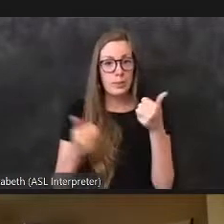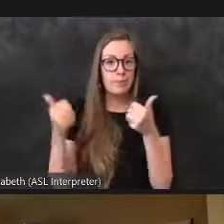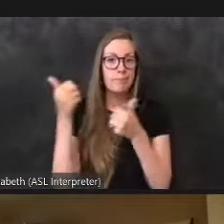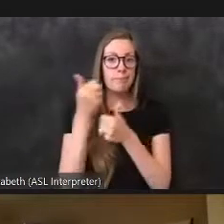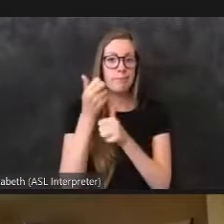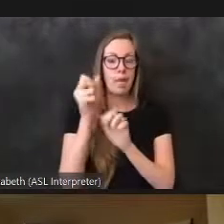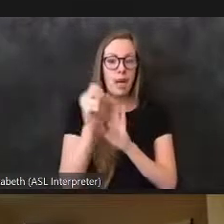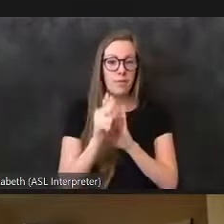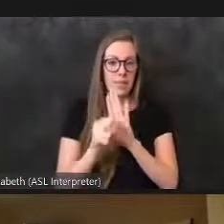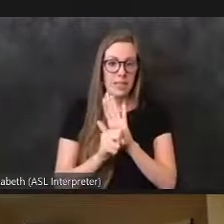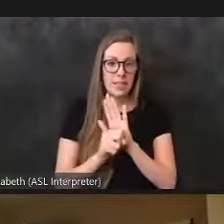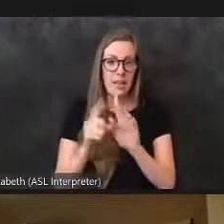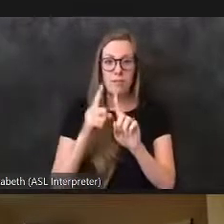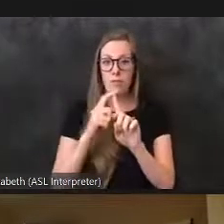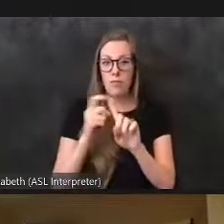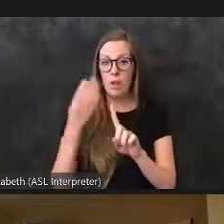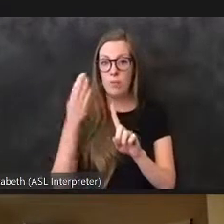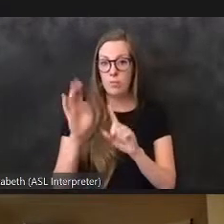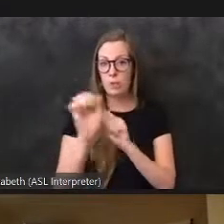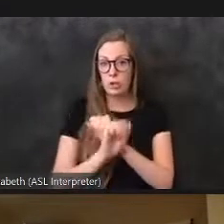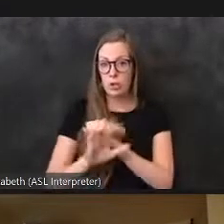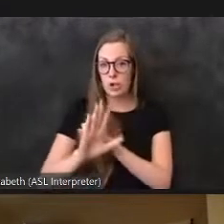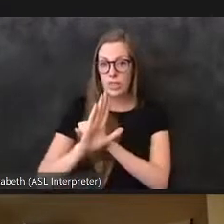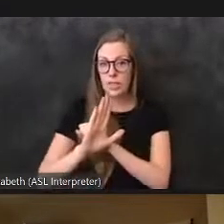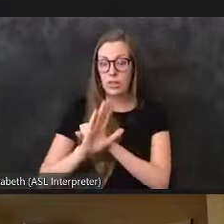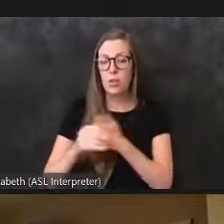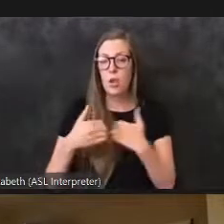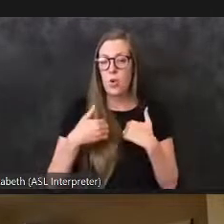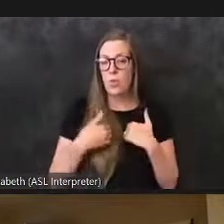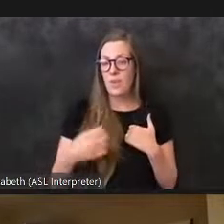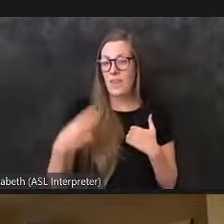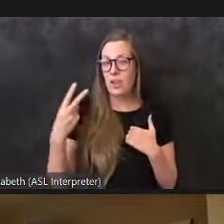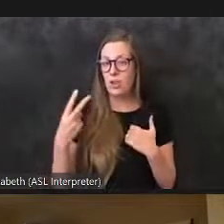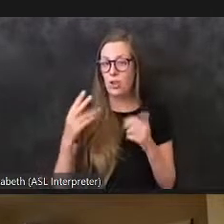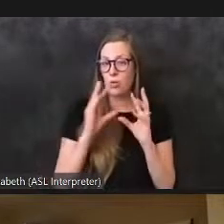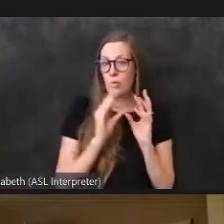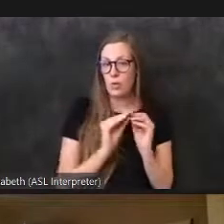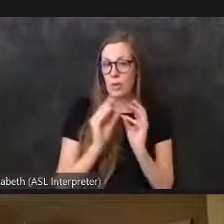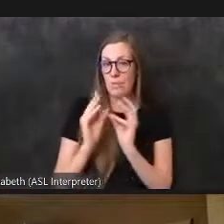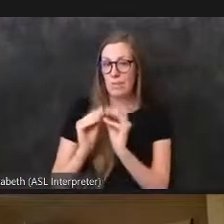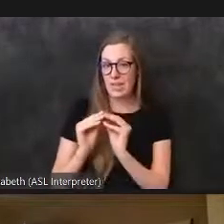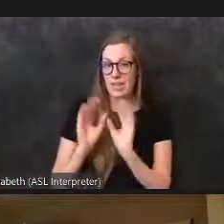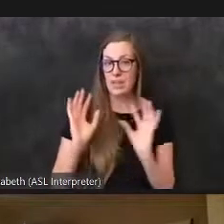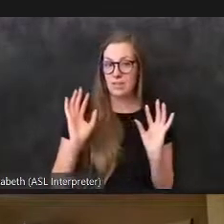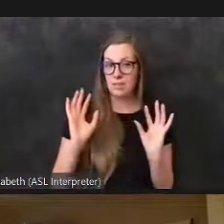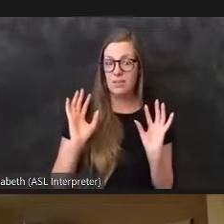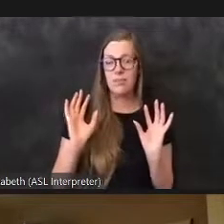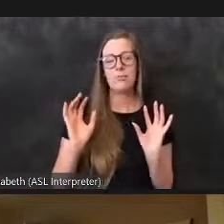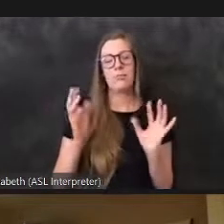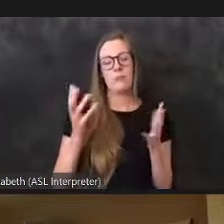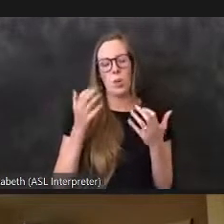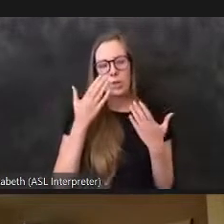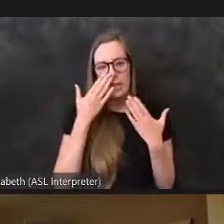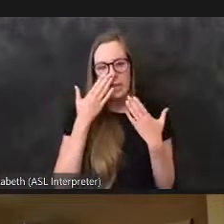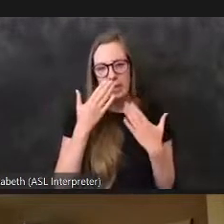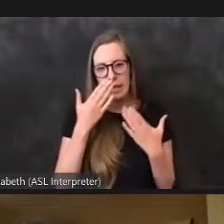carga allí en el estado de parte del lucio. Hemos tenido dos reuniones, inclusive del condado de Sonoma. Quiero decir gracias.